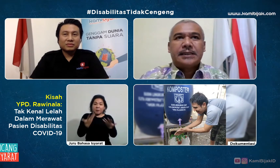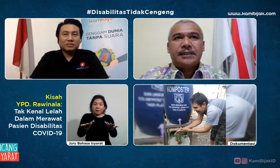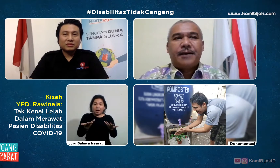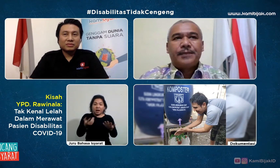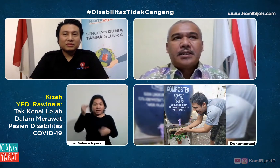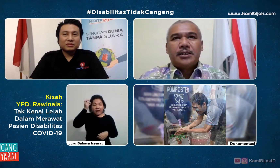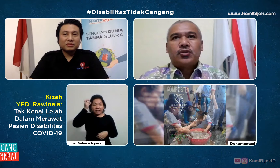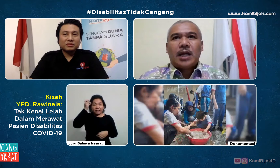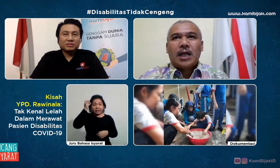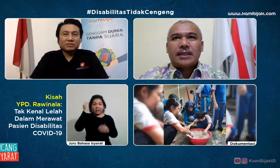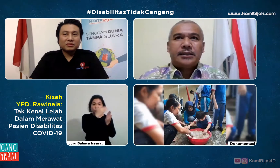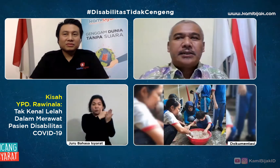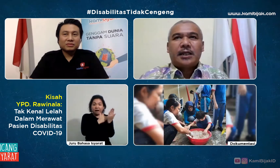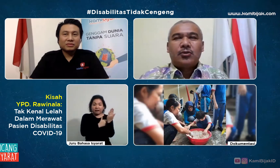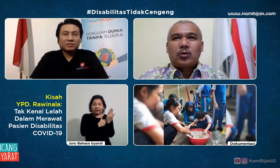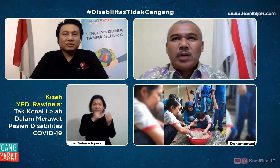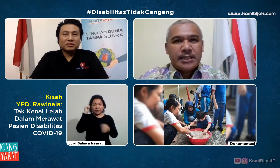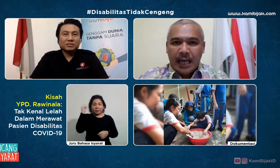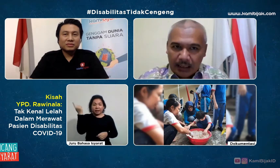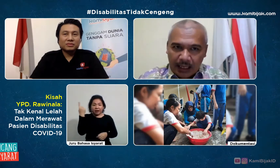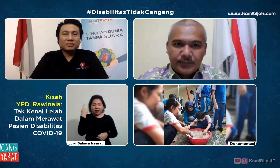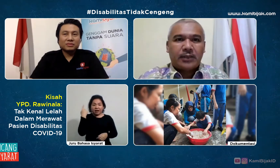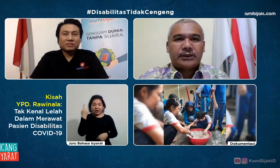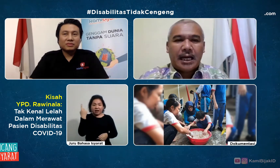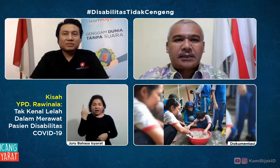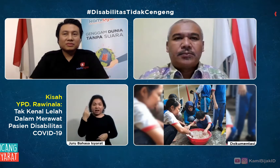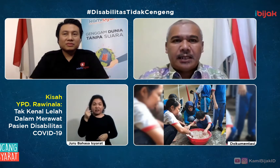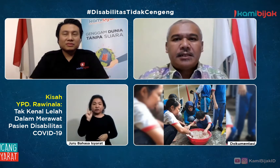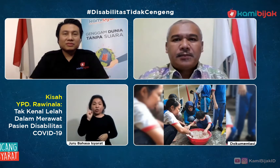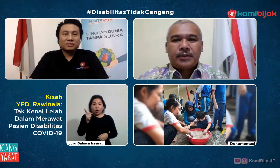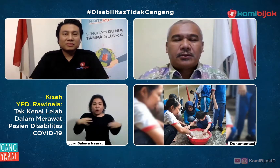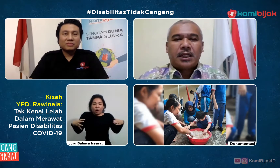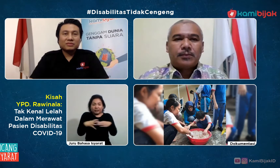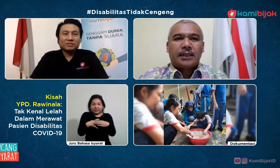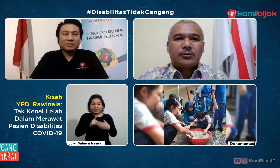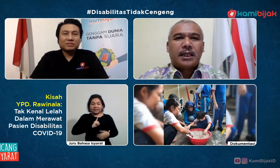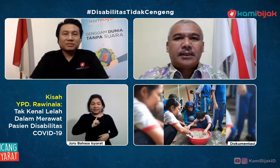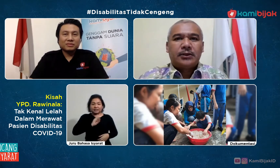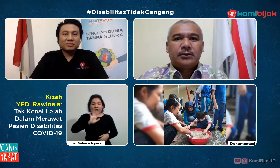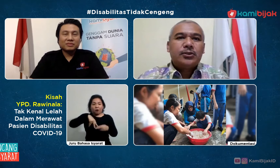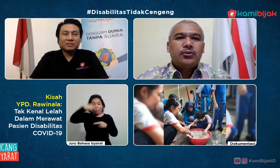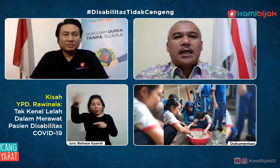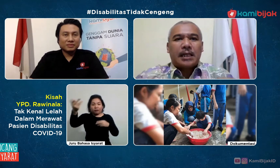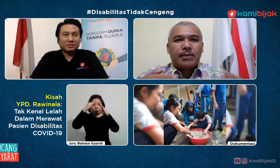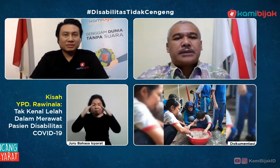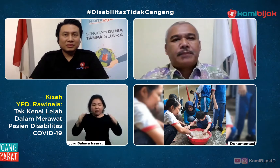misalkan saja isolasi tidak keluar rumah ya kami harus taat kepada peraturan ini